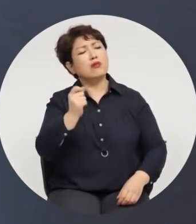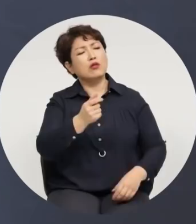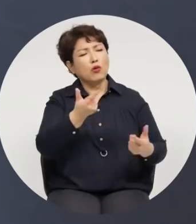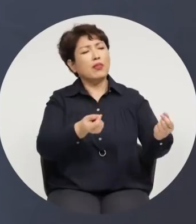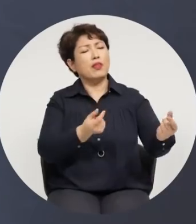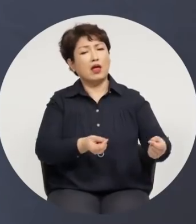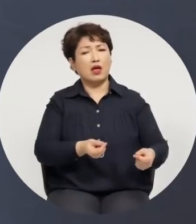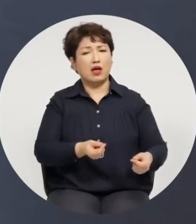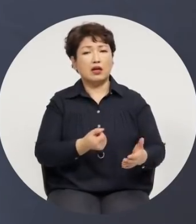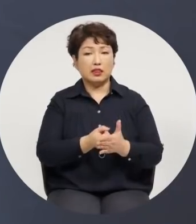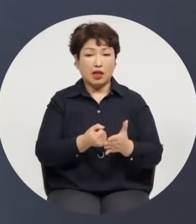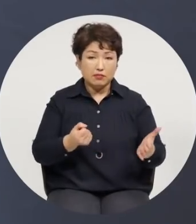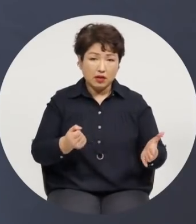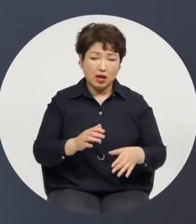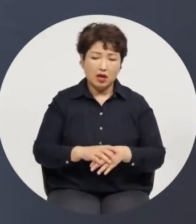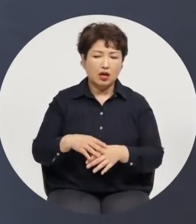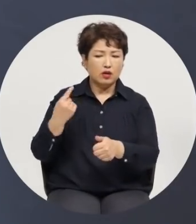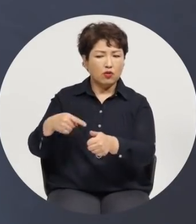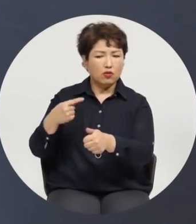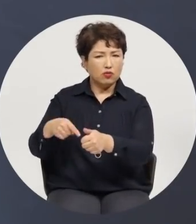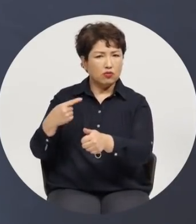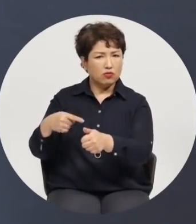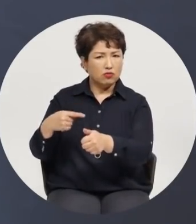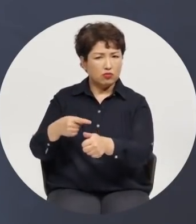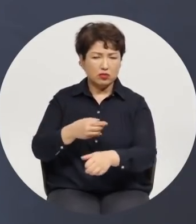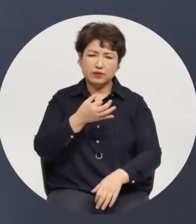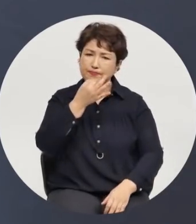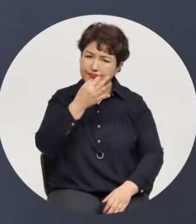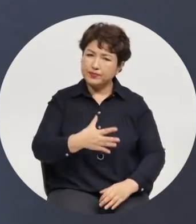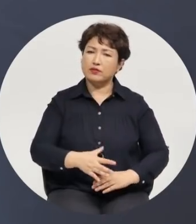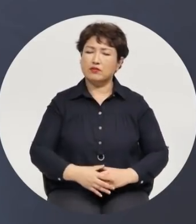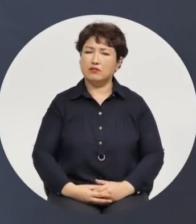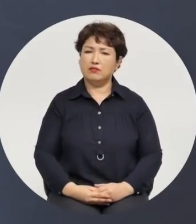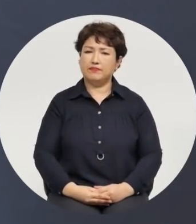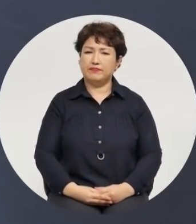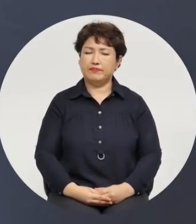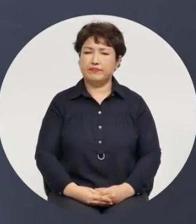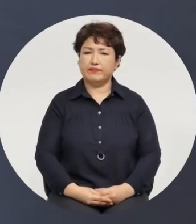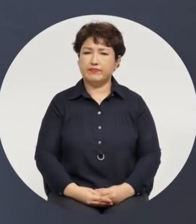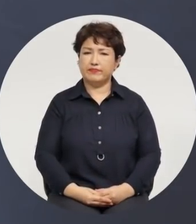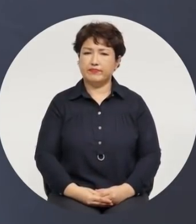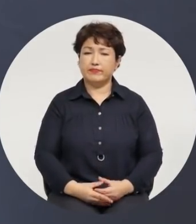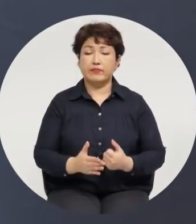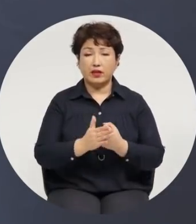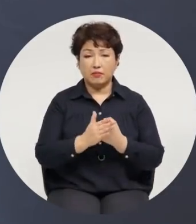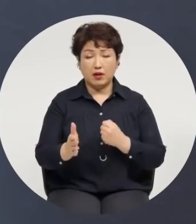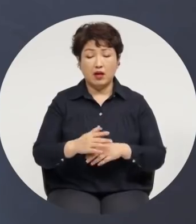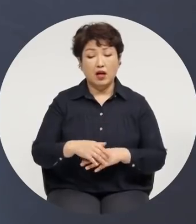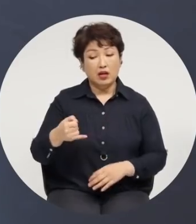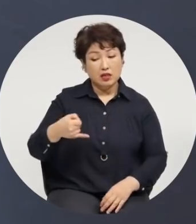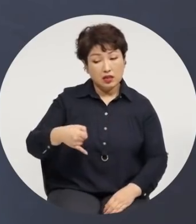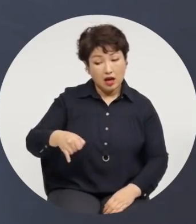그렇게 해서는 절대로 교육이 안 됩니다